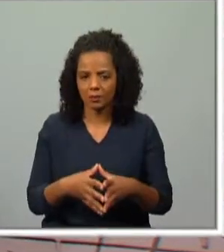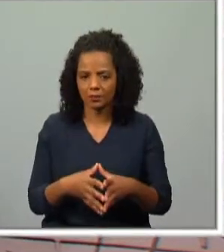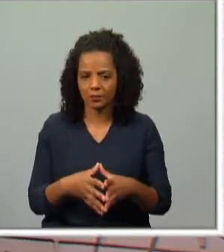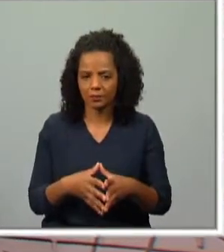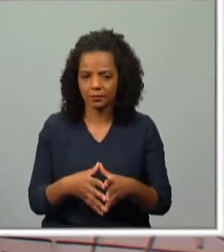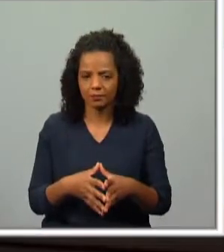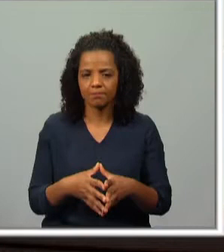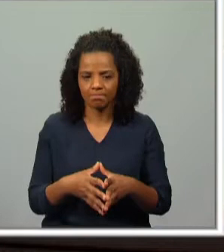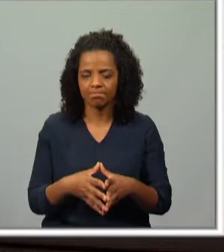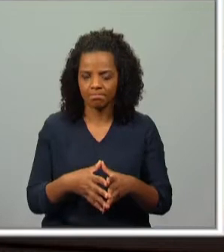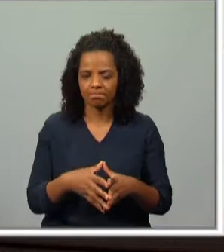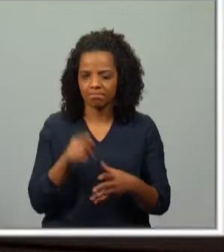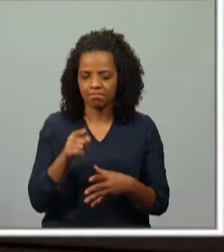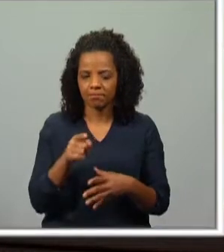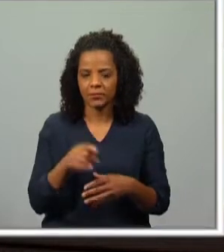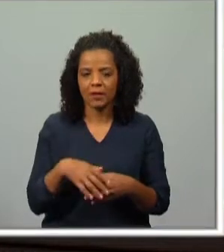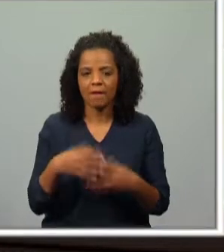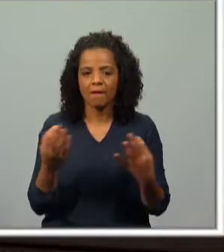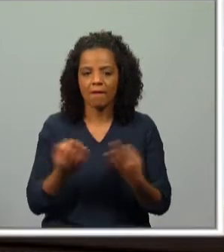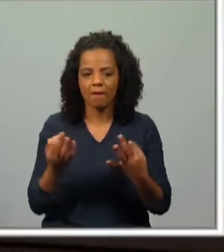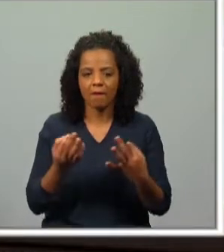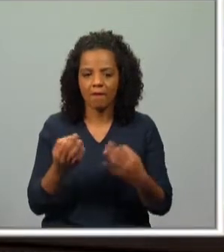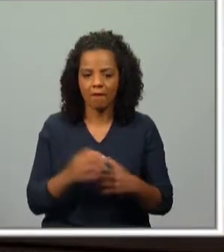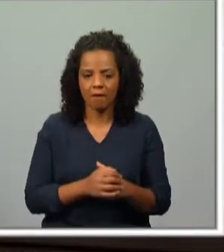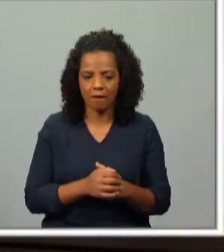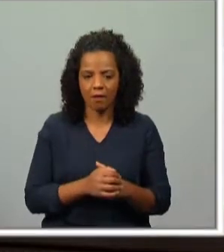exatamente temos ali recorrência dos derrames de petróleo no mar o que é que 正是我們有復發海上漏油是什麼